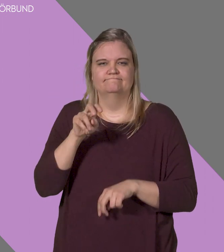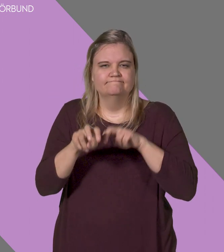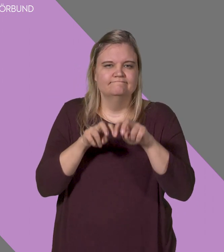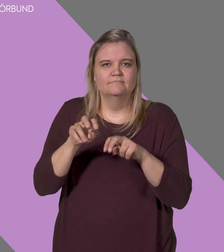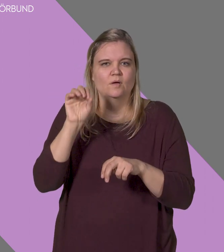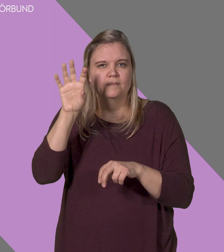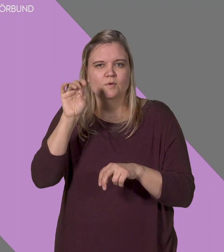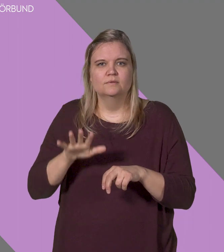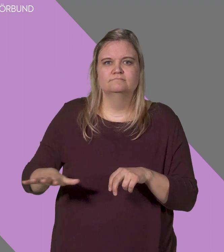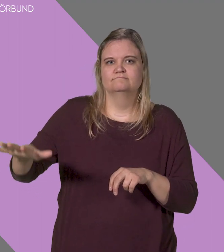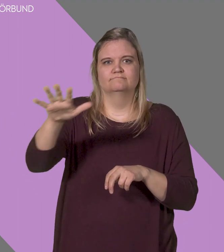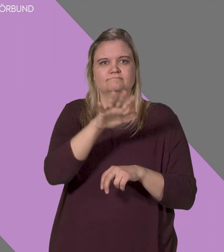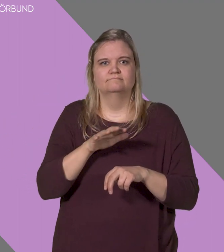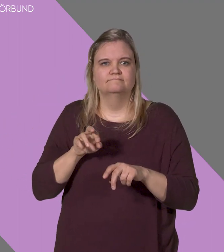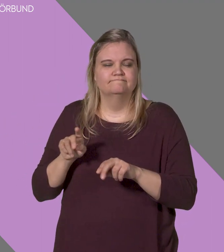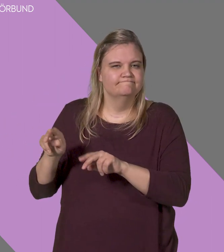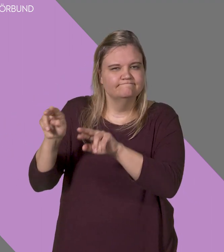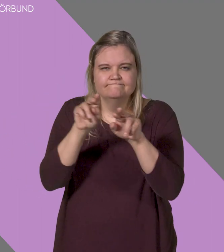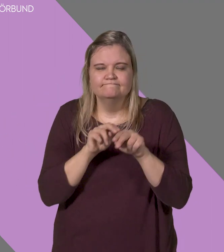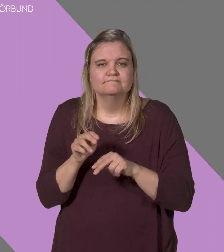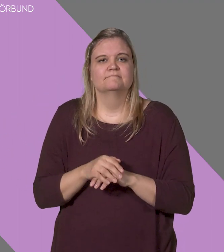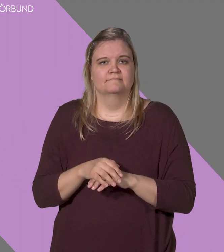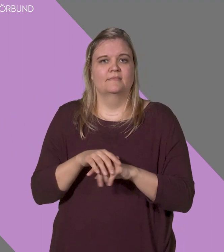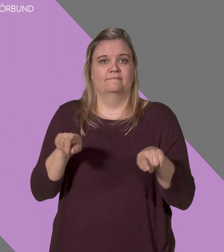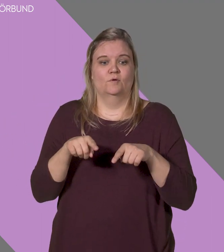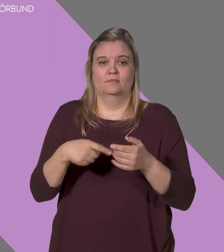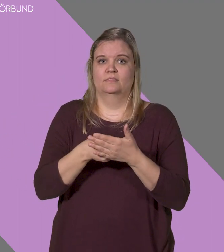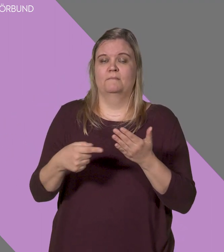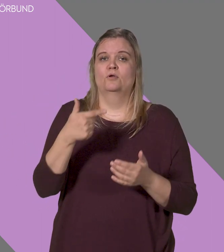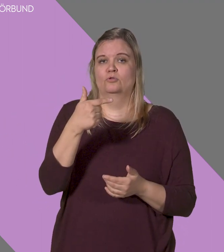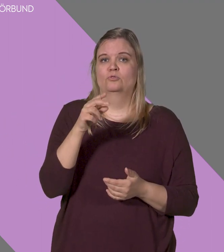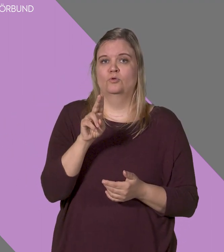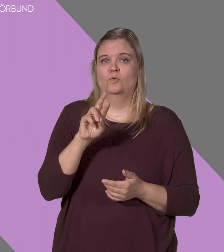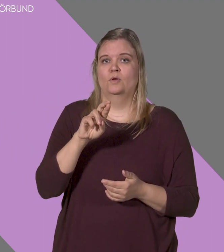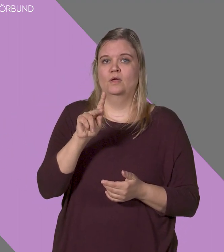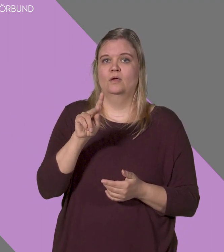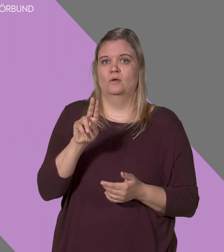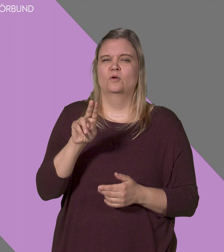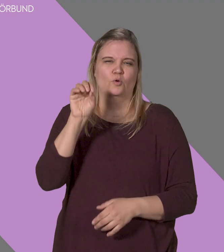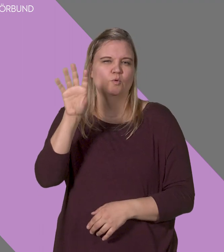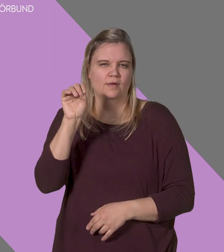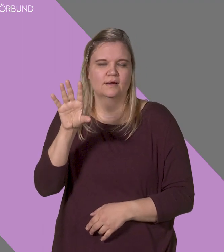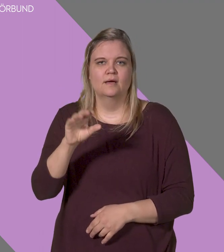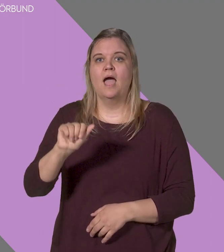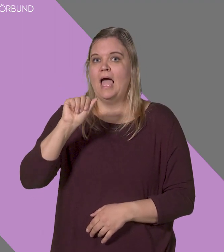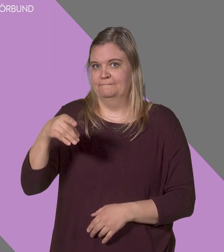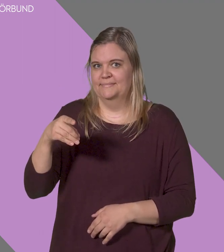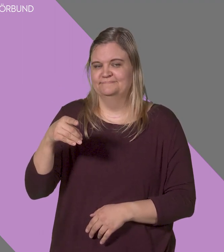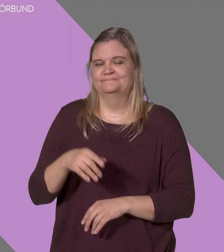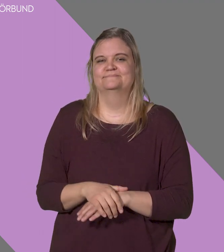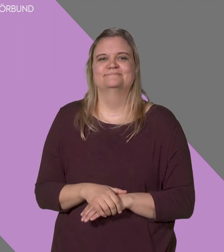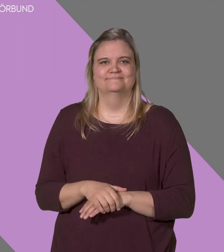i Dövas Videos nya program Turku AP!